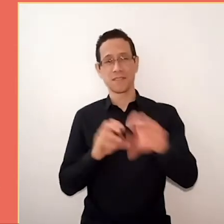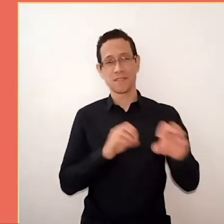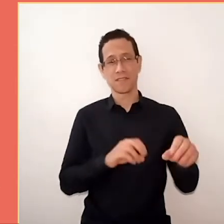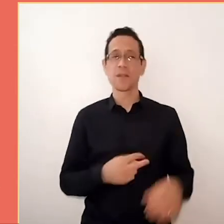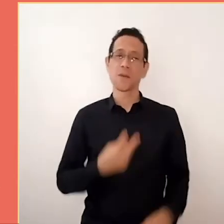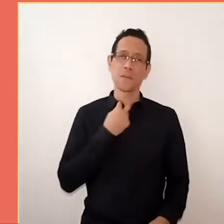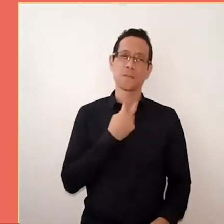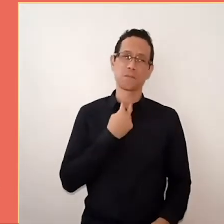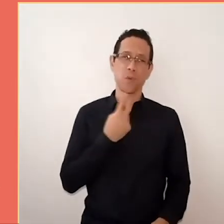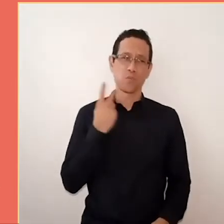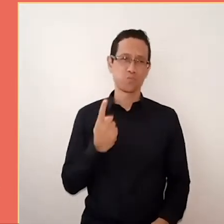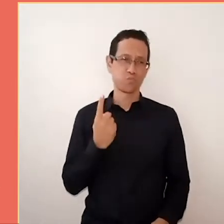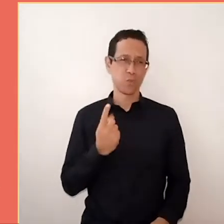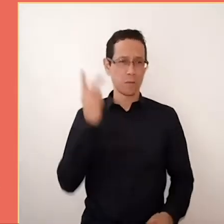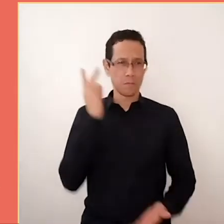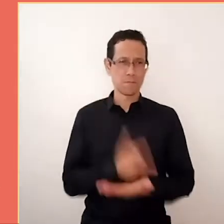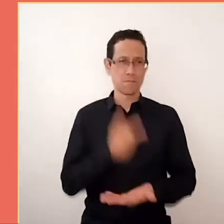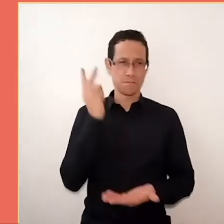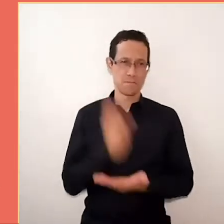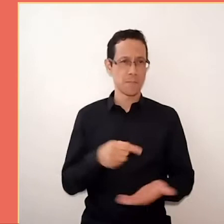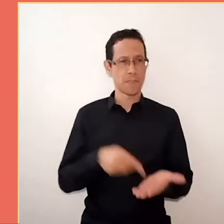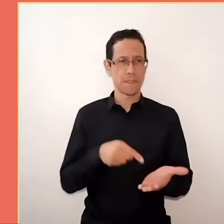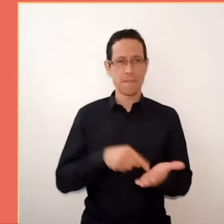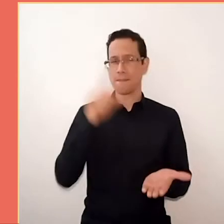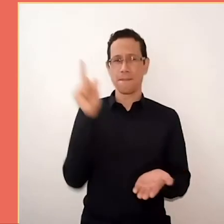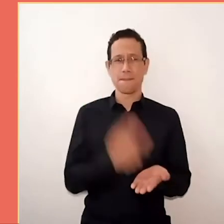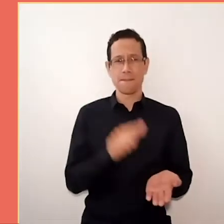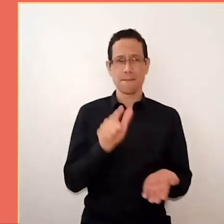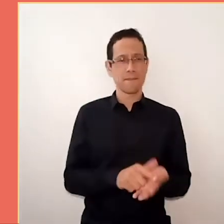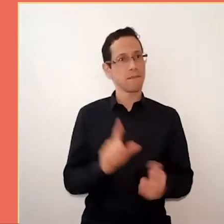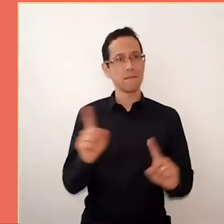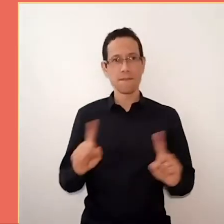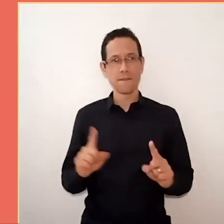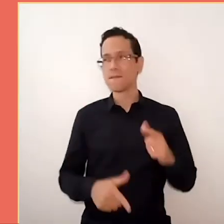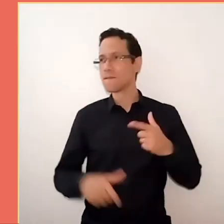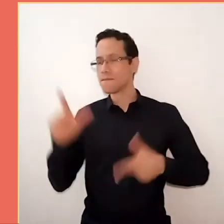só a partir do que está no papel, ela tem que ser a partir do que a gente sente, do que a gente vive,